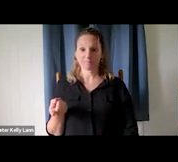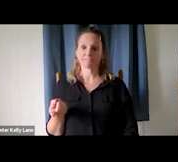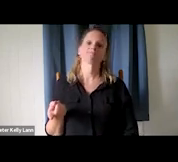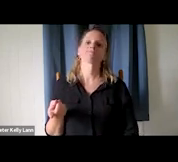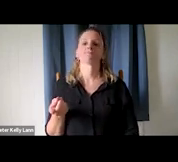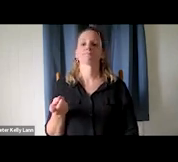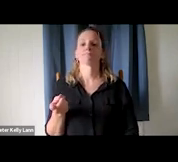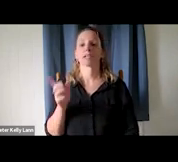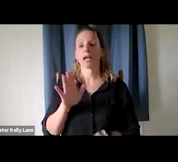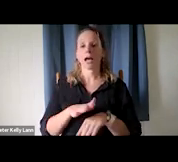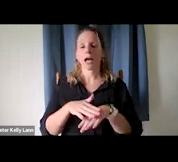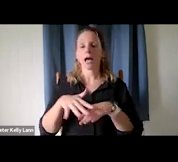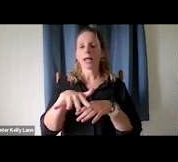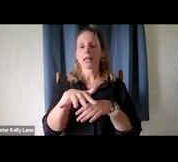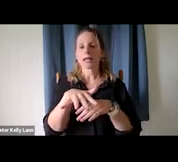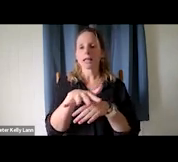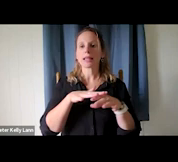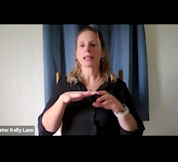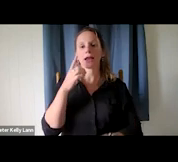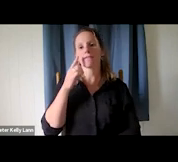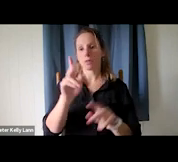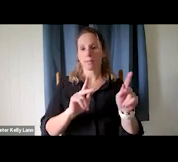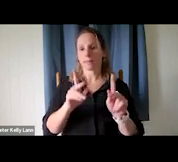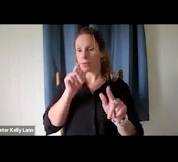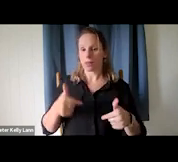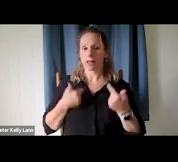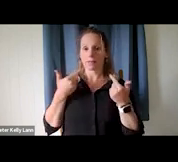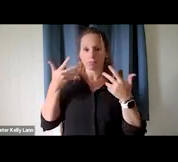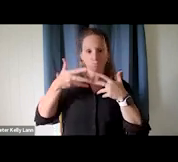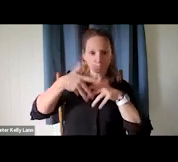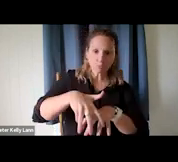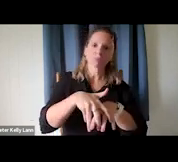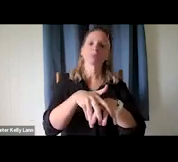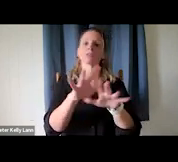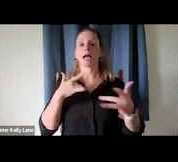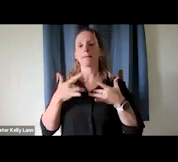del pueblo Tewa. Me emociona estar hoy con ustedes.